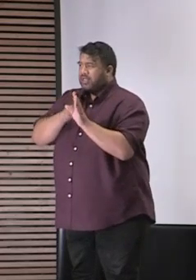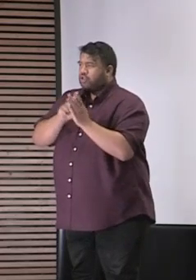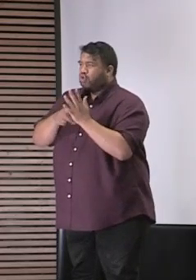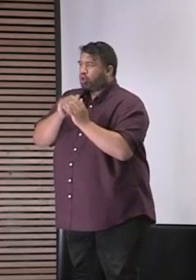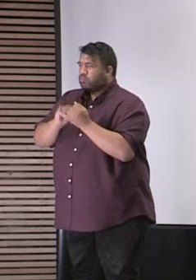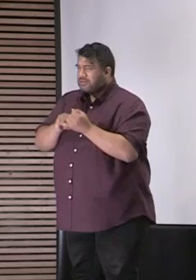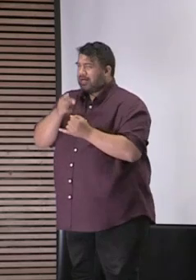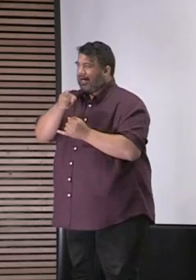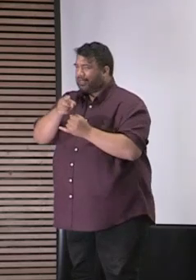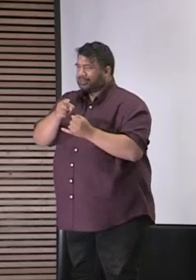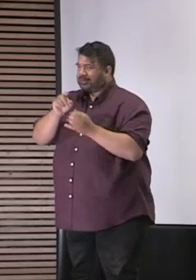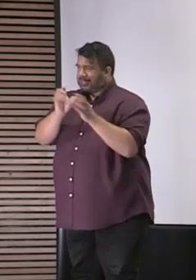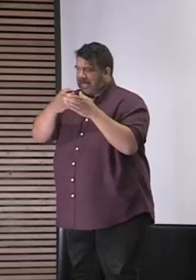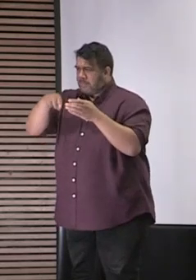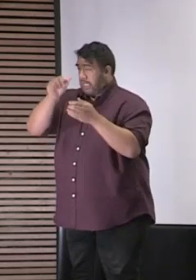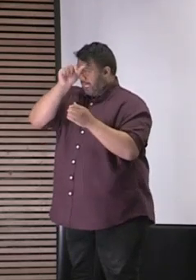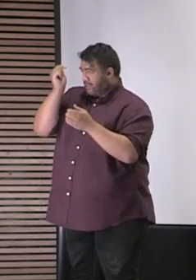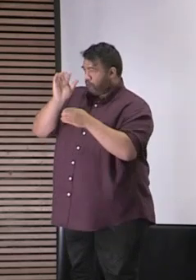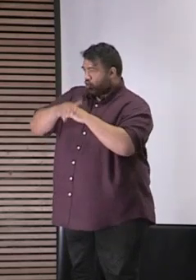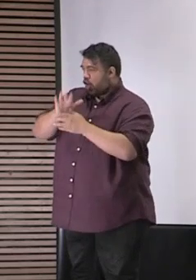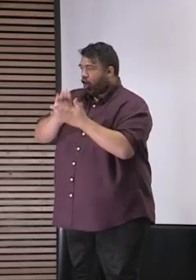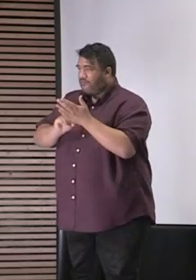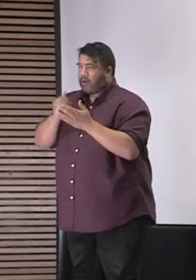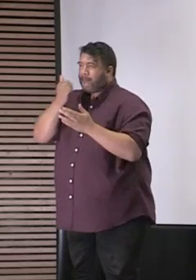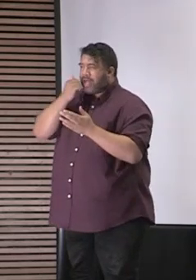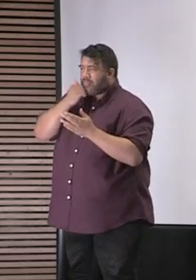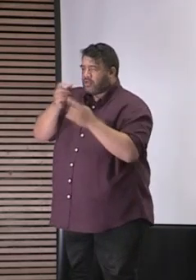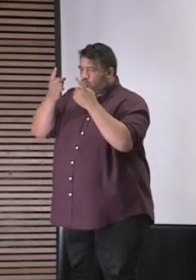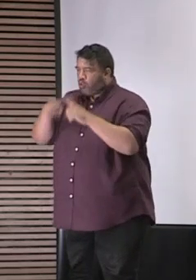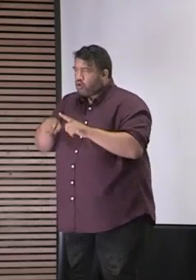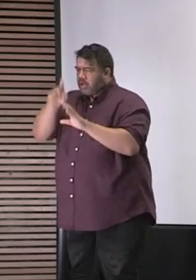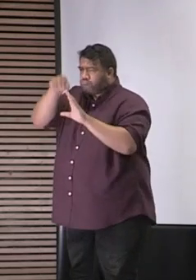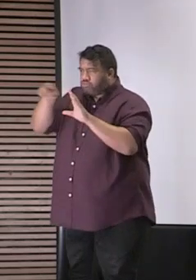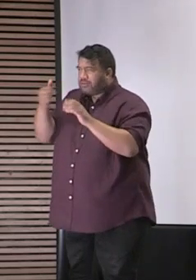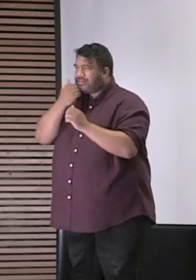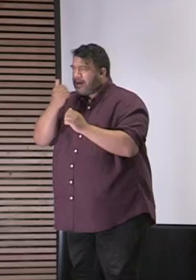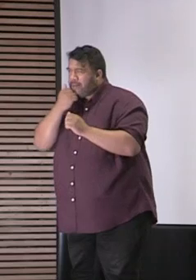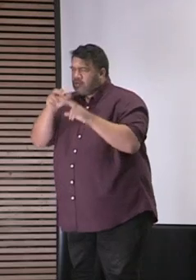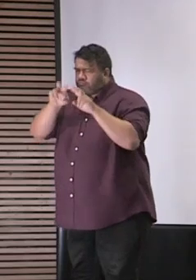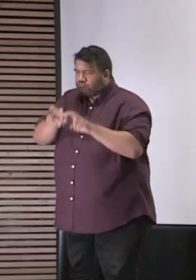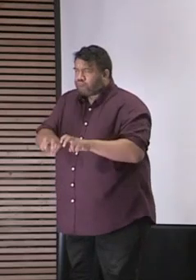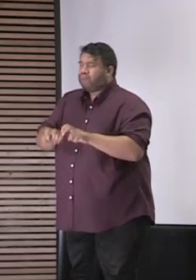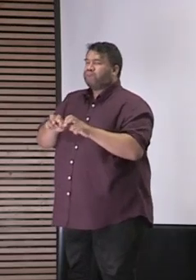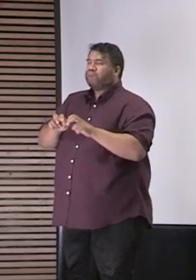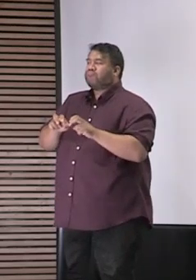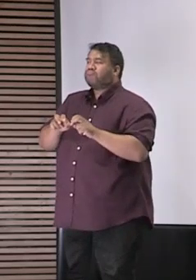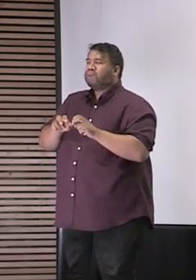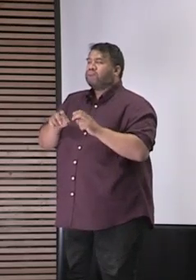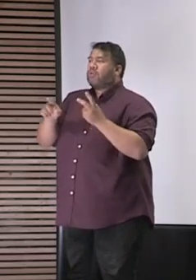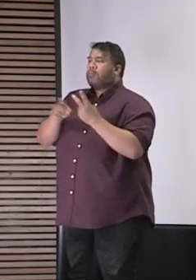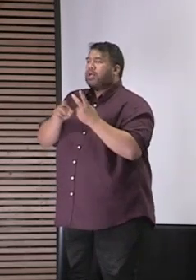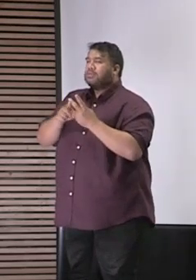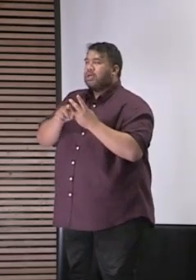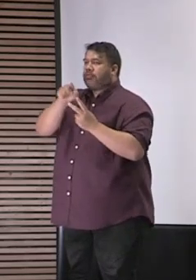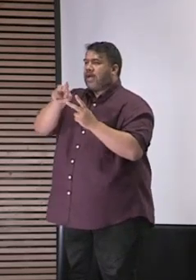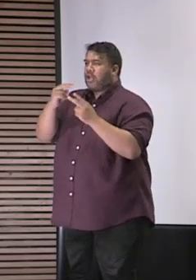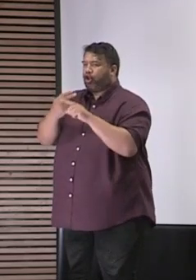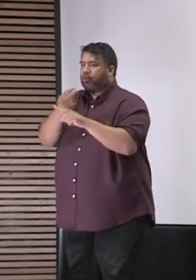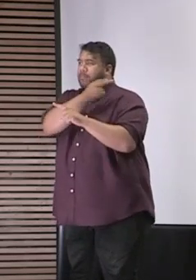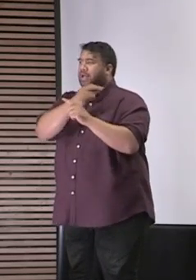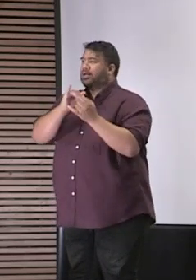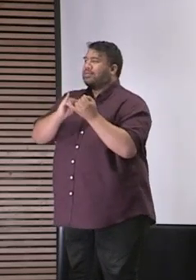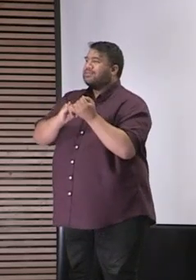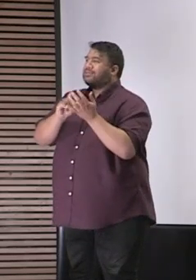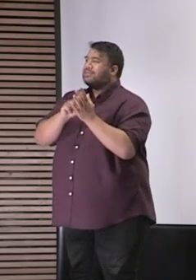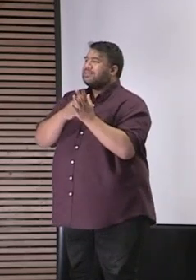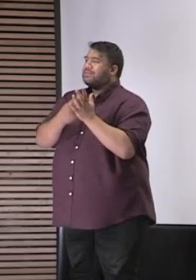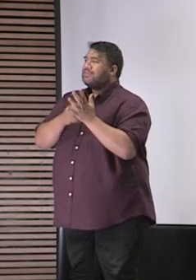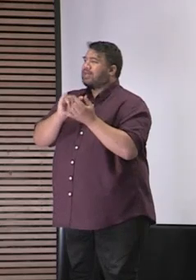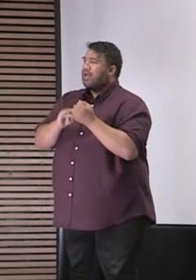hemos hecho como país desde el